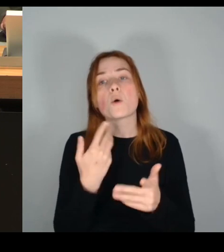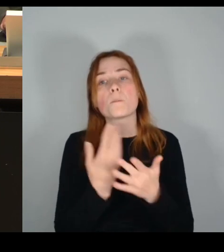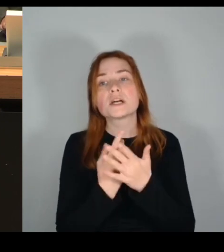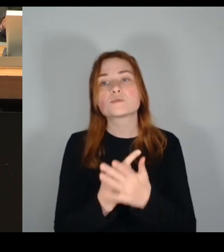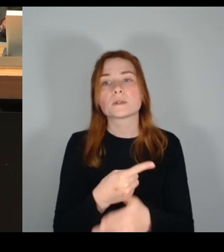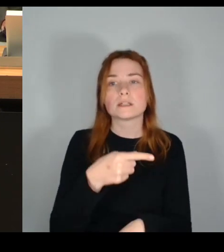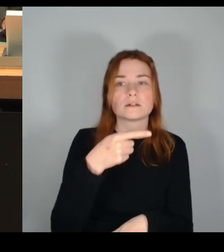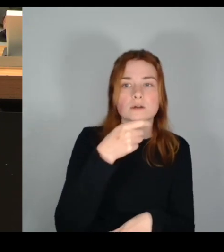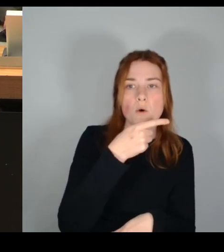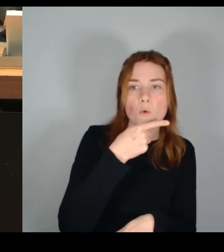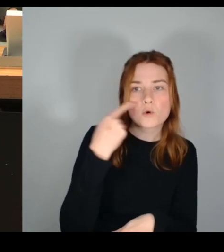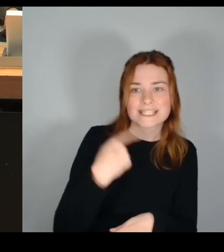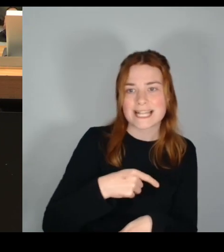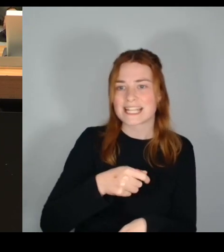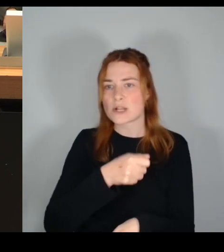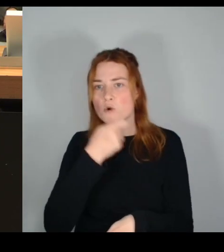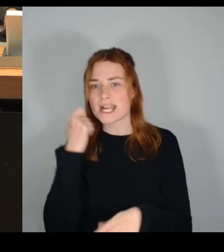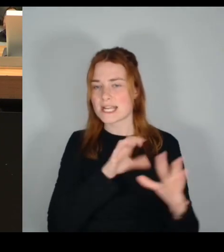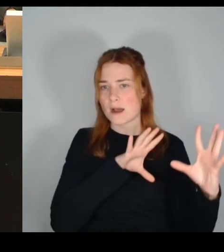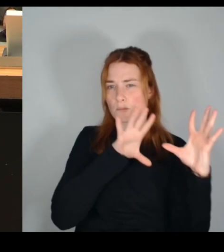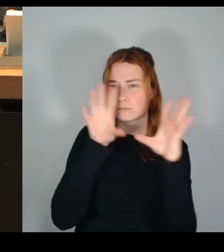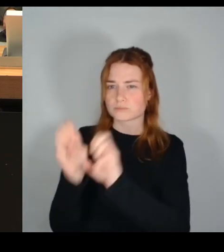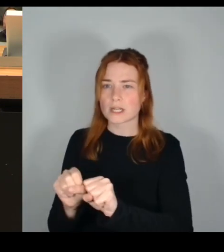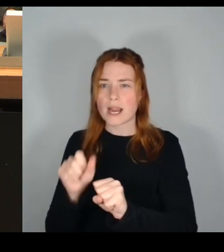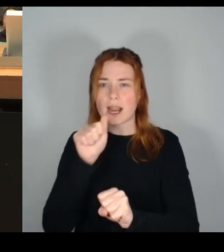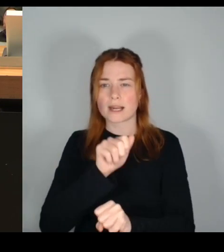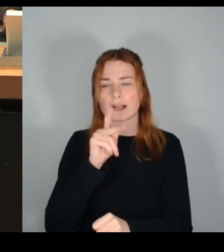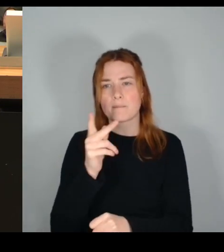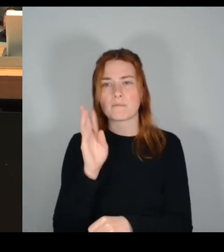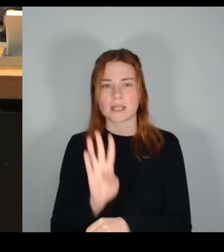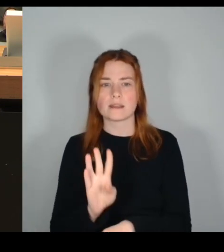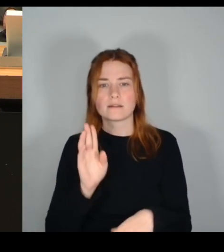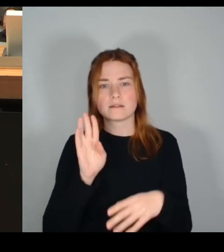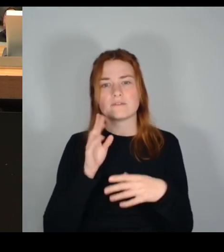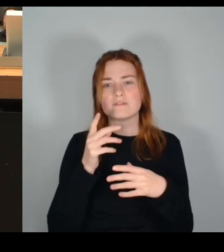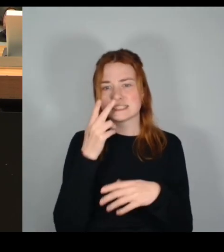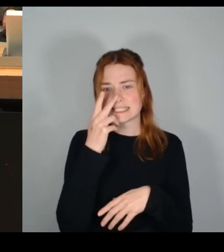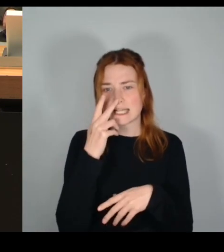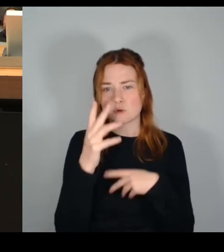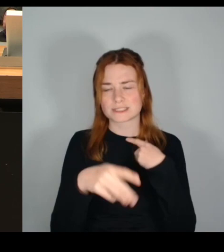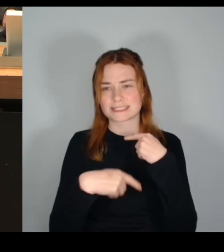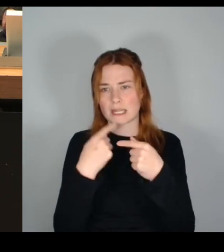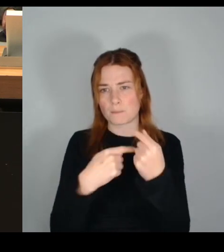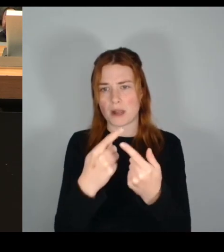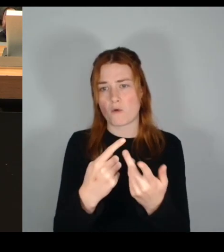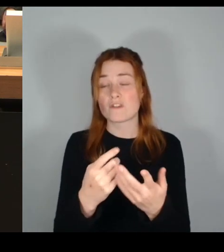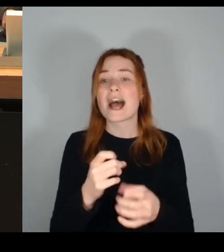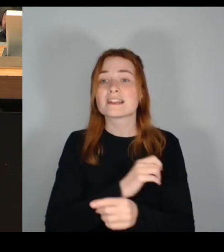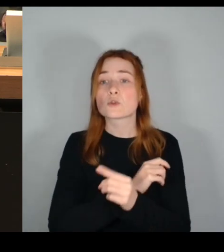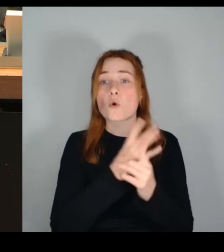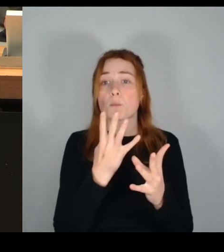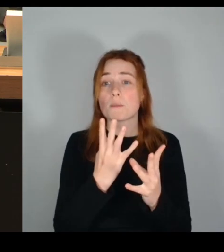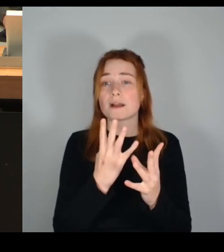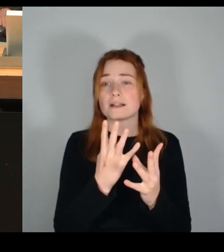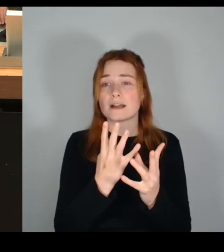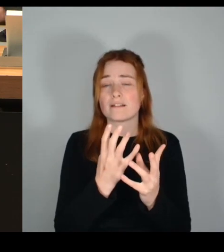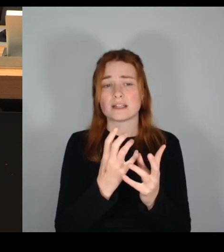Kein Atomkraftwerk weltweit ist auf kriegerische oder terroristische Angriffe vollständig vorbereitet und ausreichend